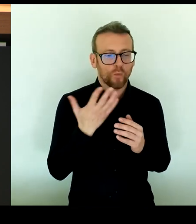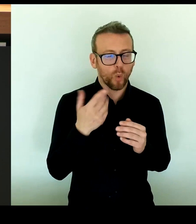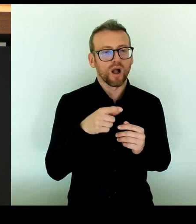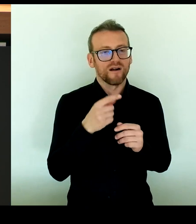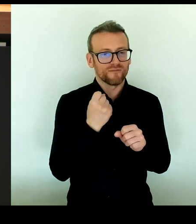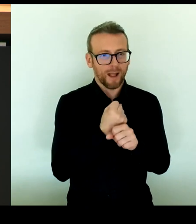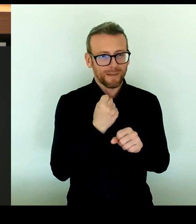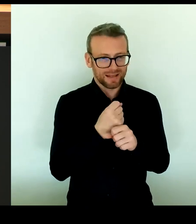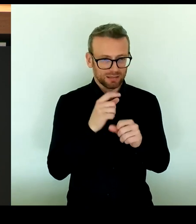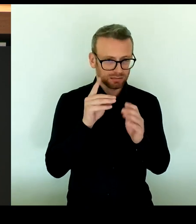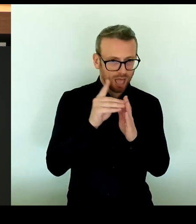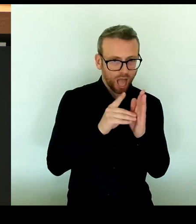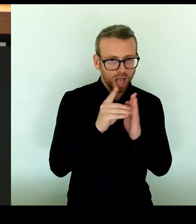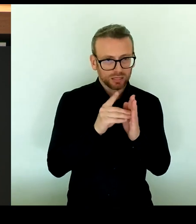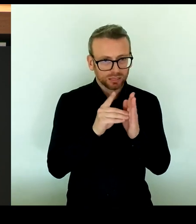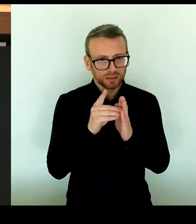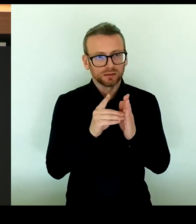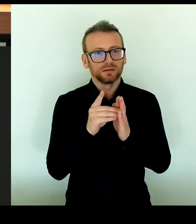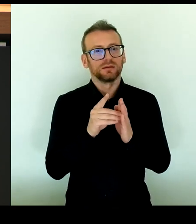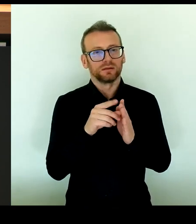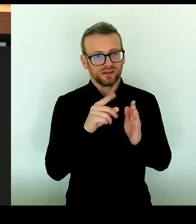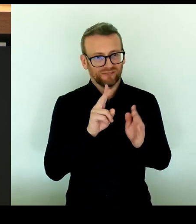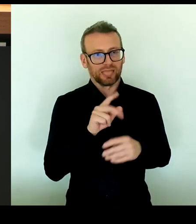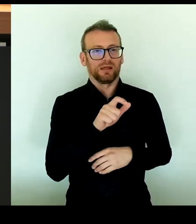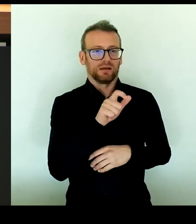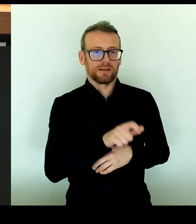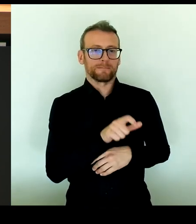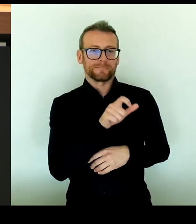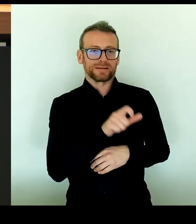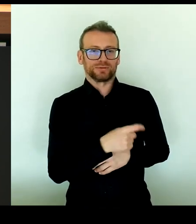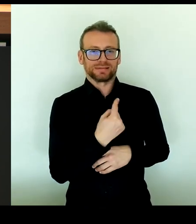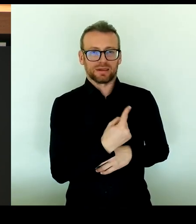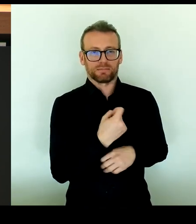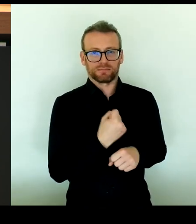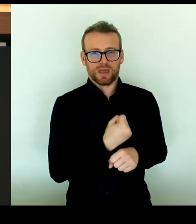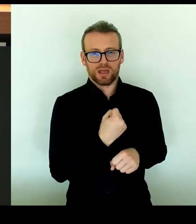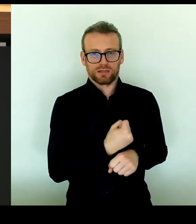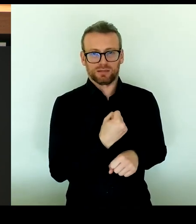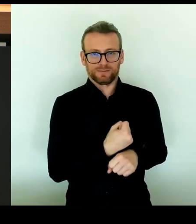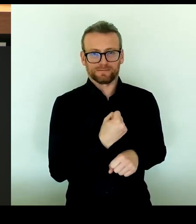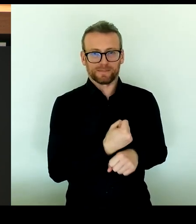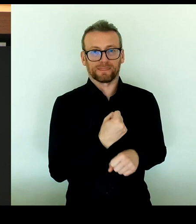Sie sehen, es gibt diese Fälle und sie wiederholen sich.